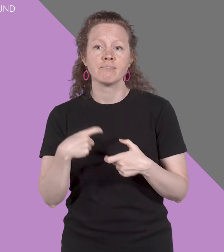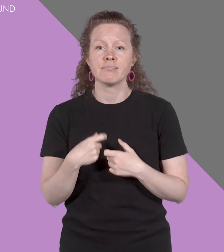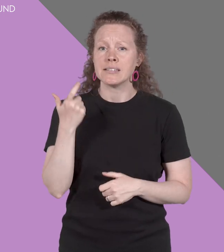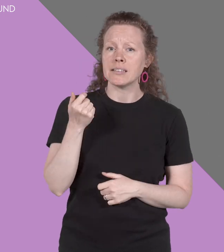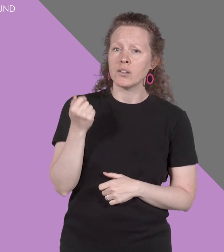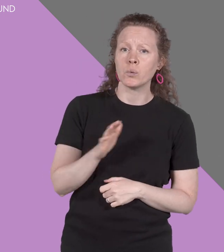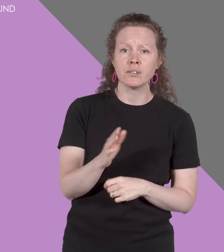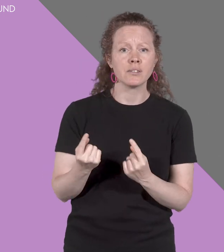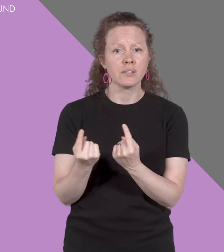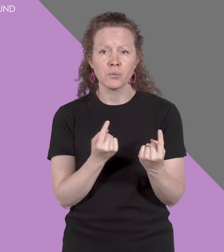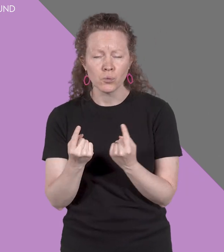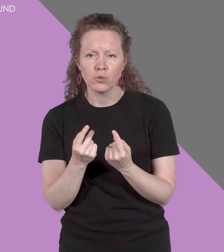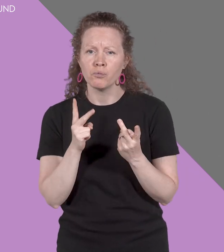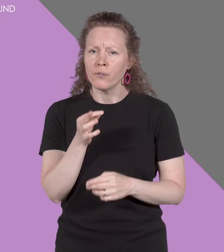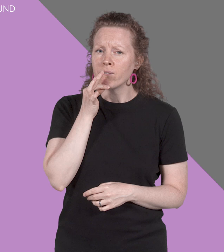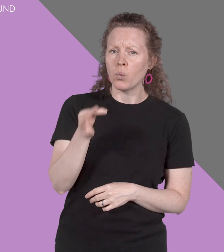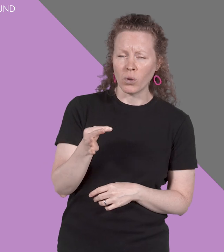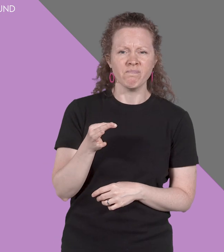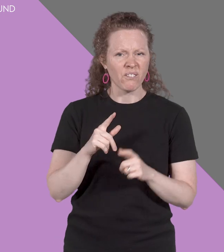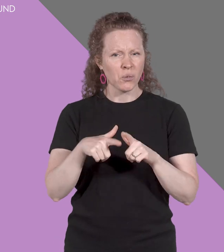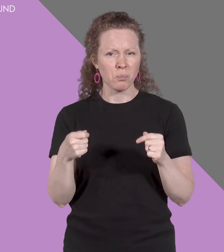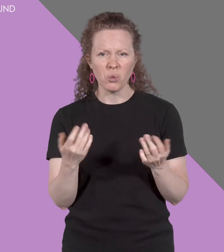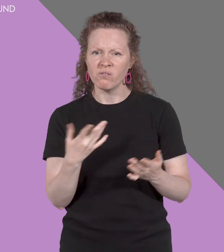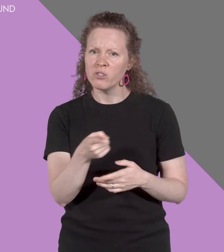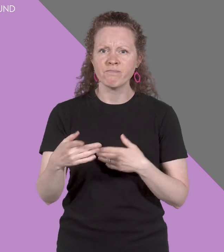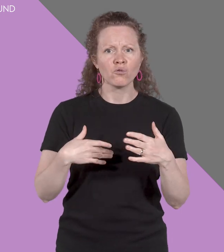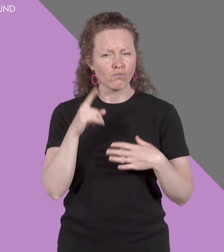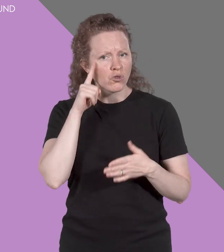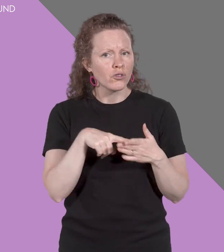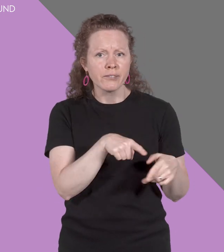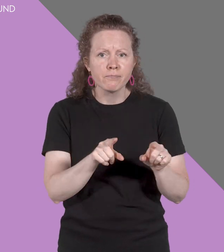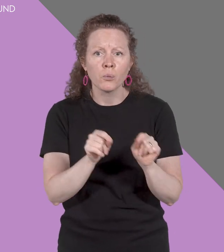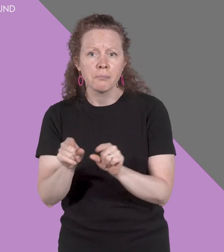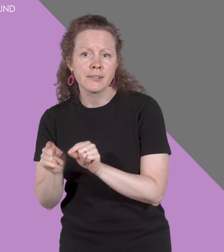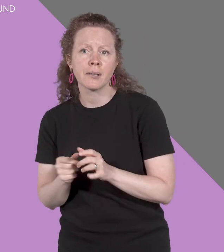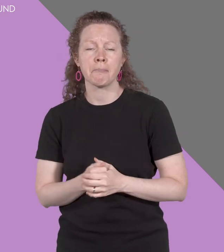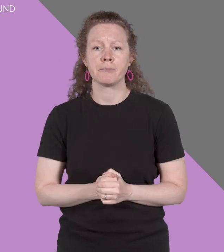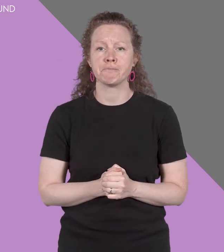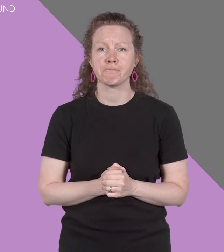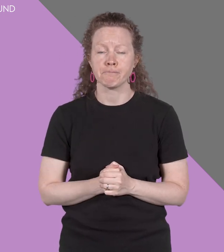över seniorernas situation och frågade hur förbundet tar dem i beaktande.